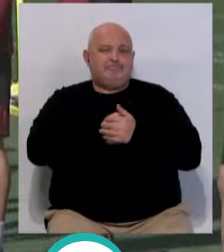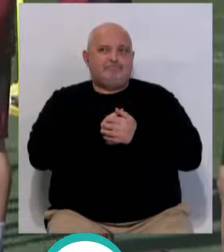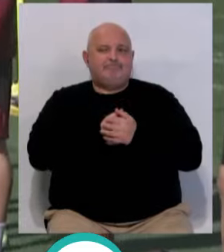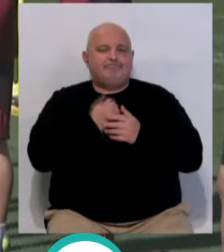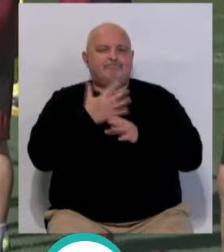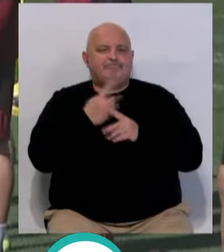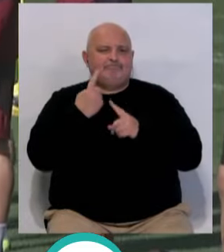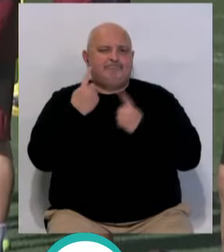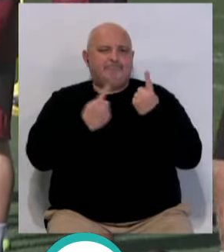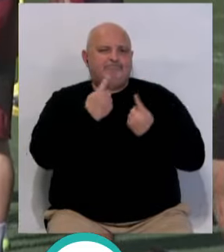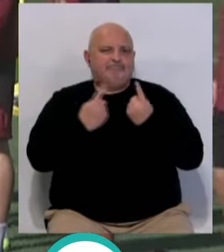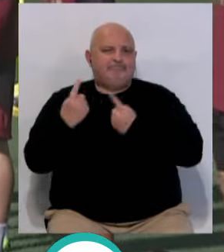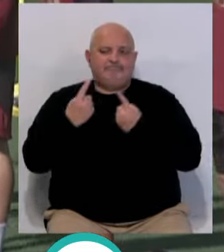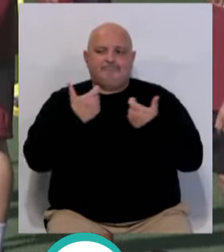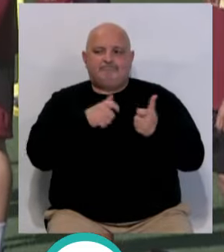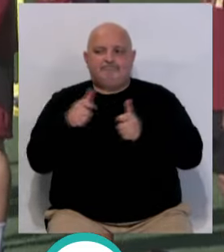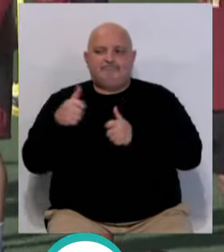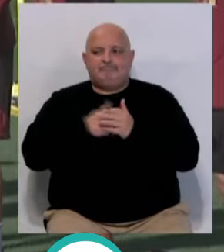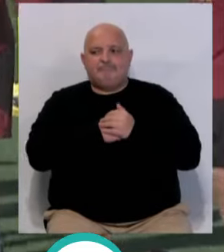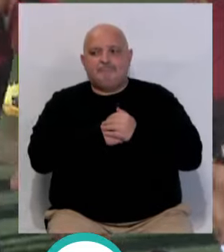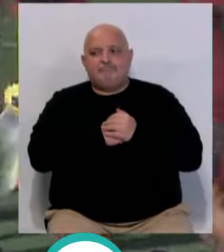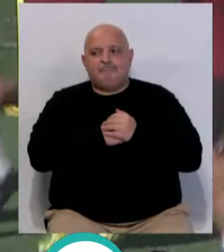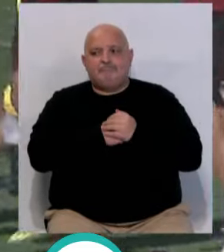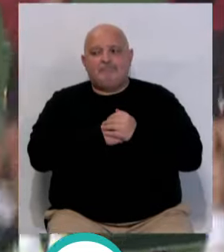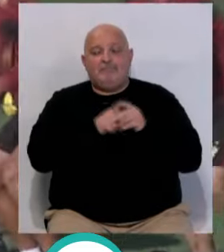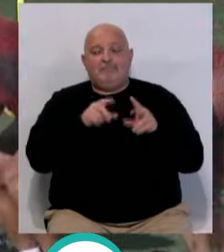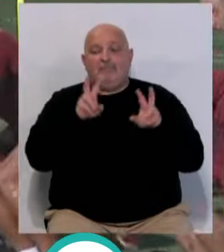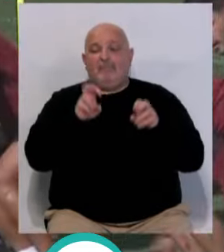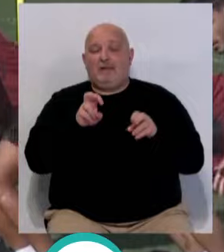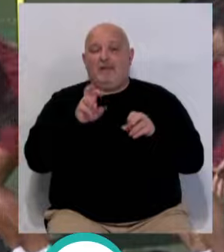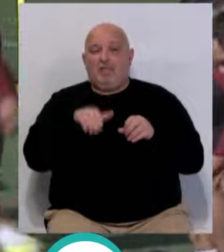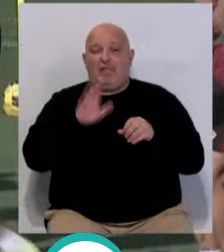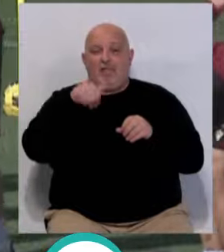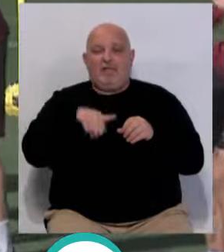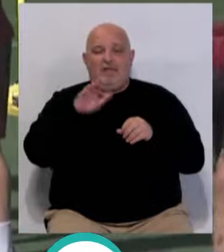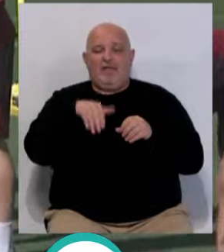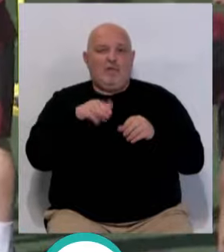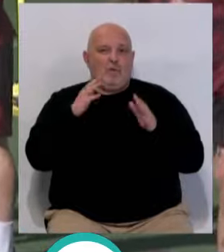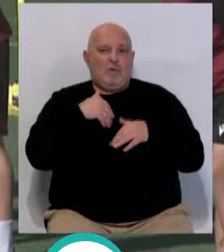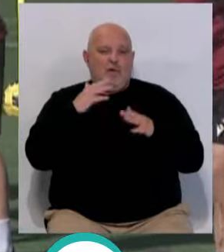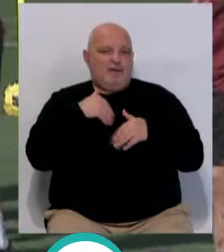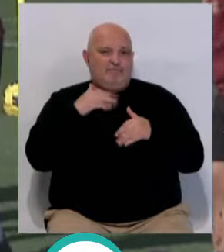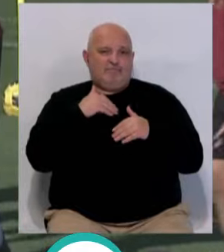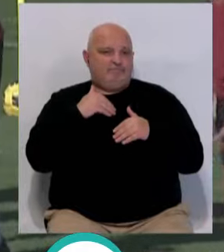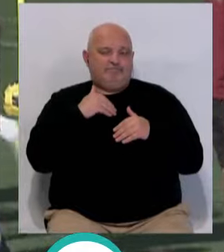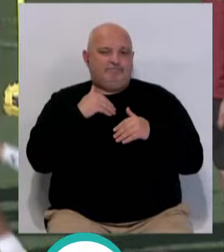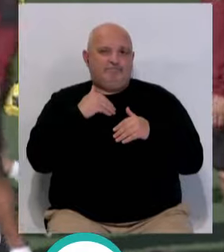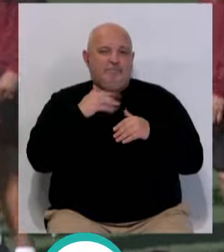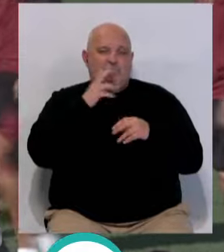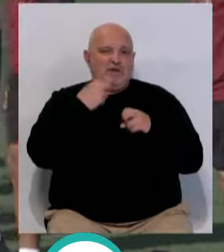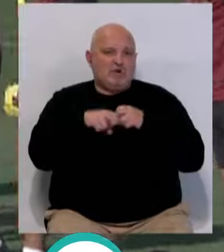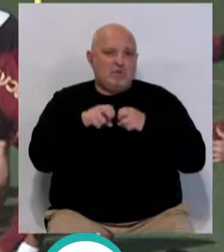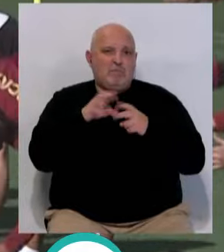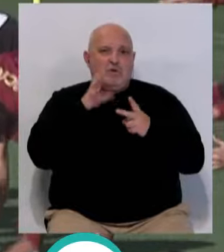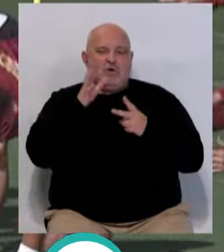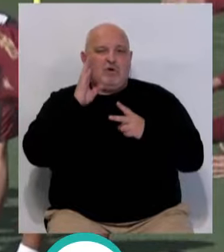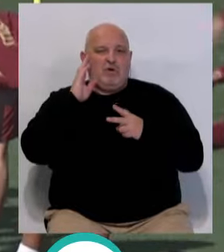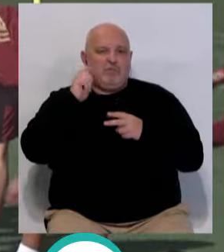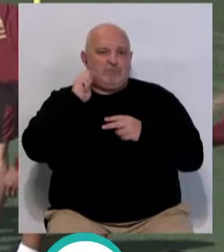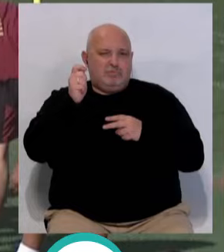futbolistas por esa posición y Y esa no la están teniendo por lesiones por sanciones entonces creo